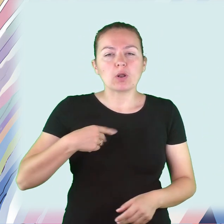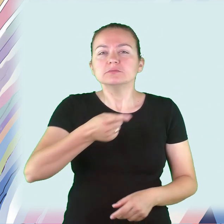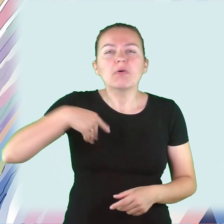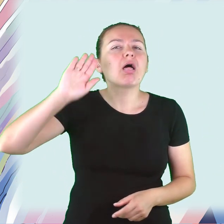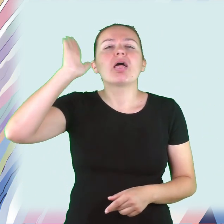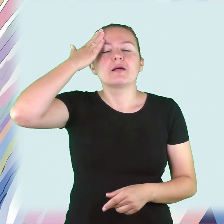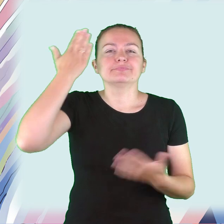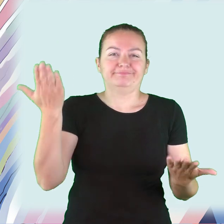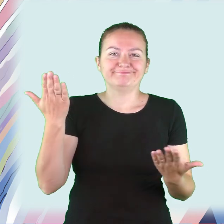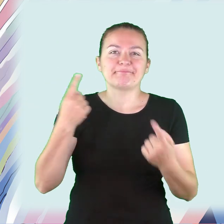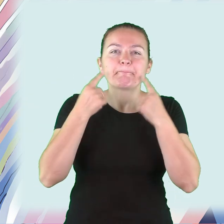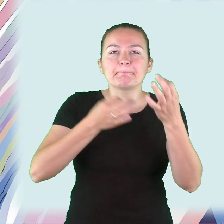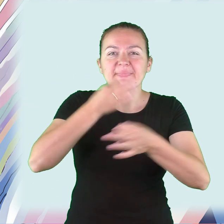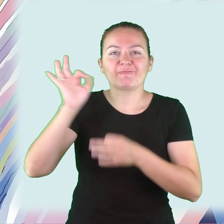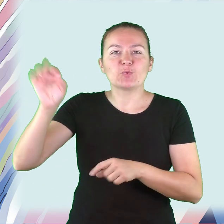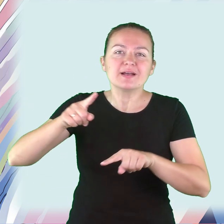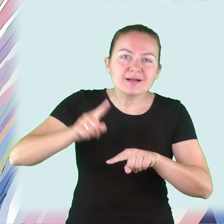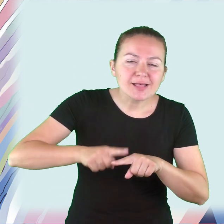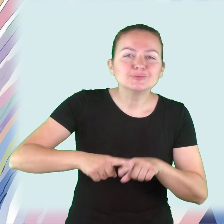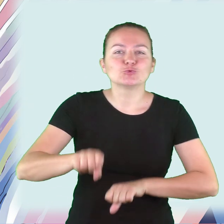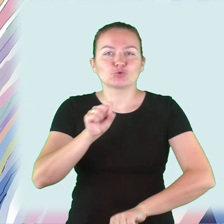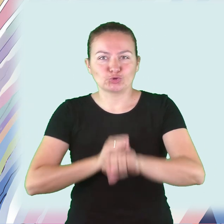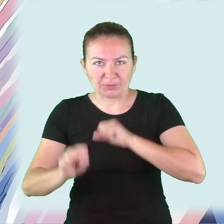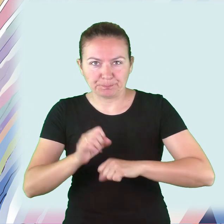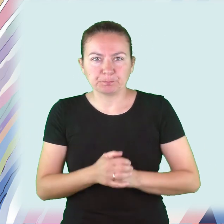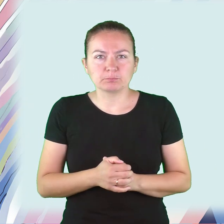W Polsce najlepiej znamy mity greckie i rzymskie.